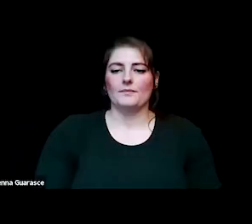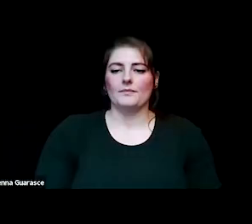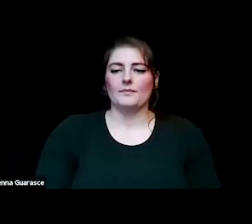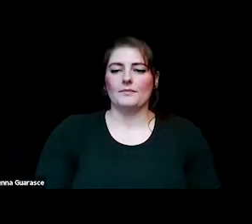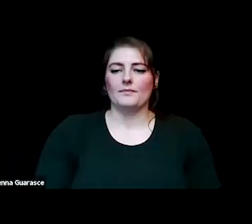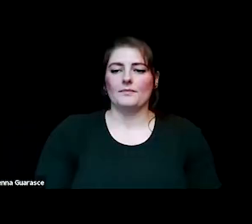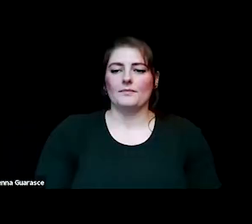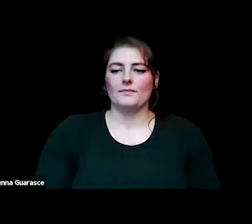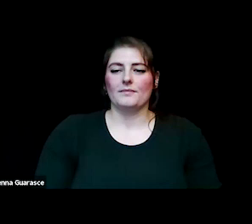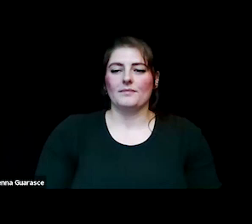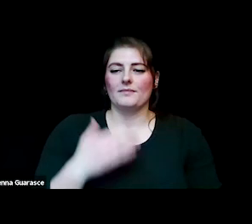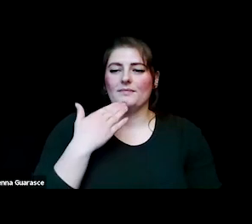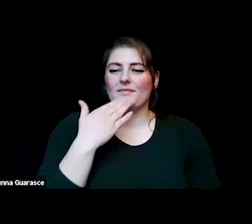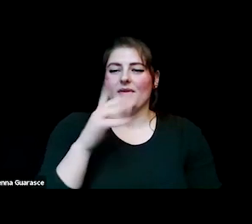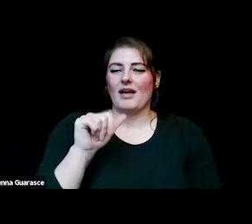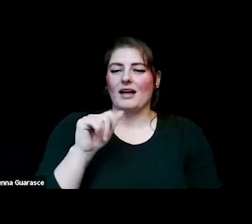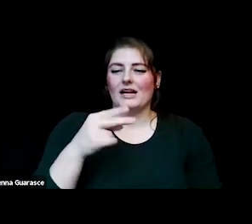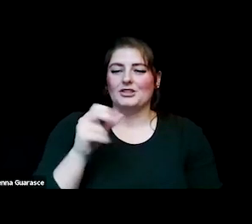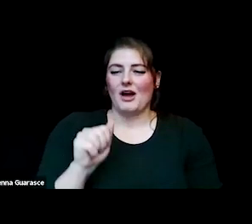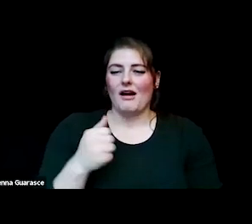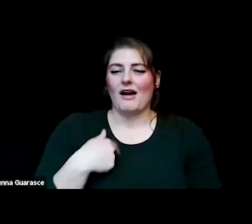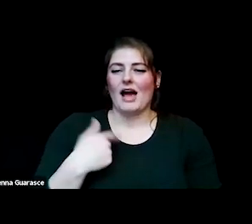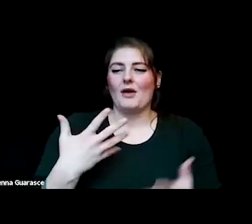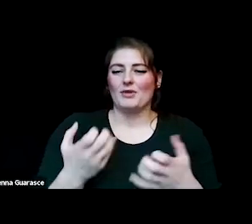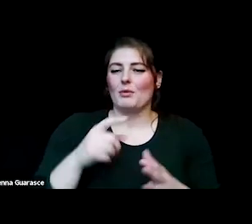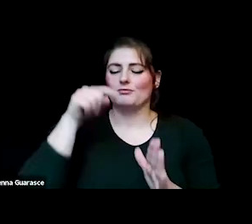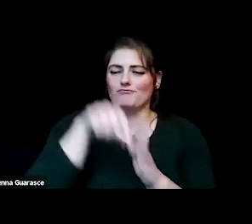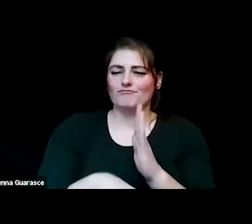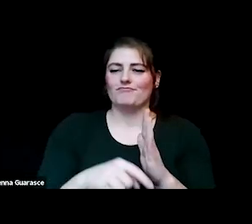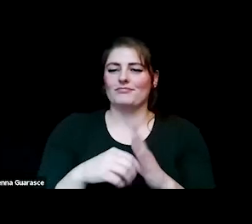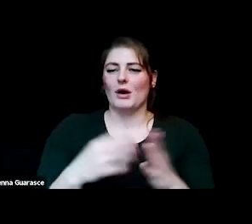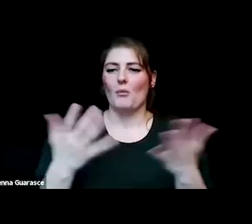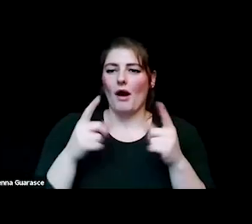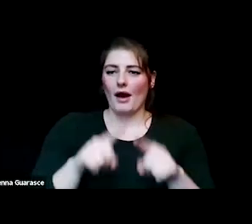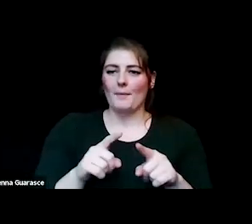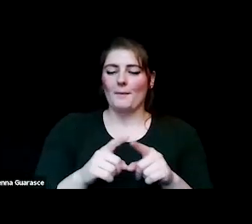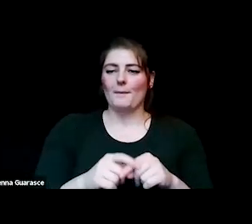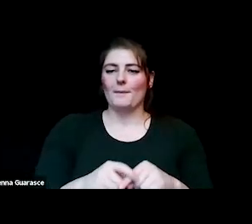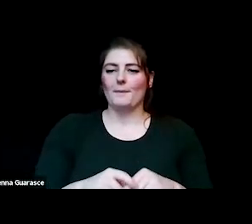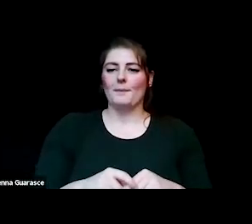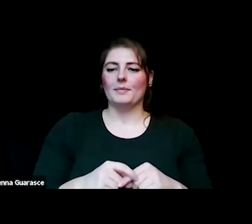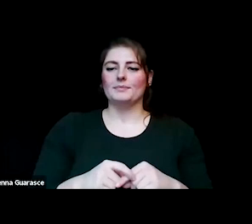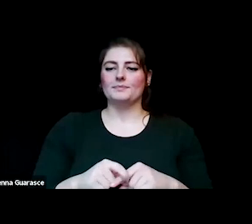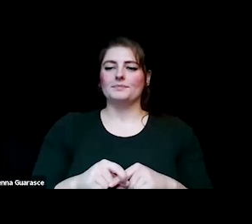Gracias, LaTasha. Quiero profundizar en lo que sucedió después de ese terrible caso de sobredosis masiva